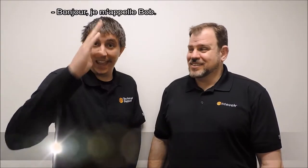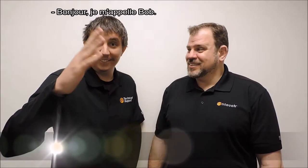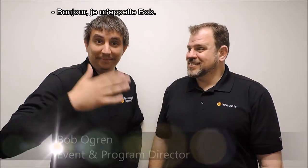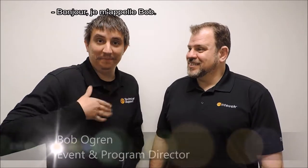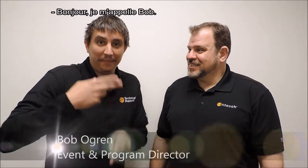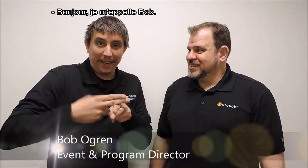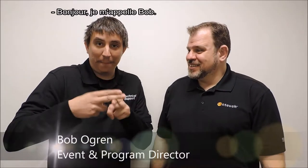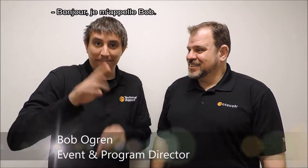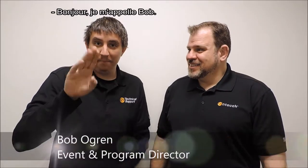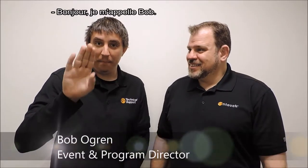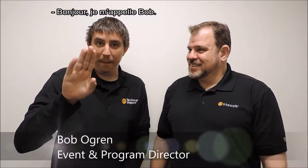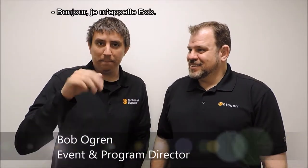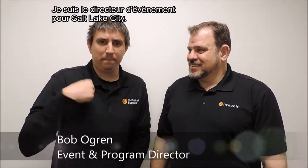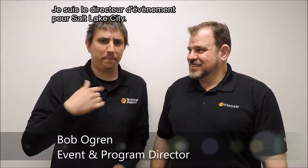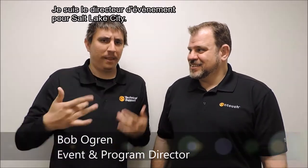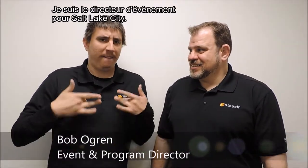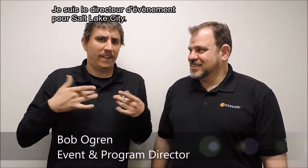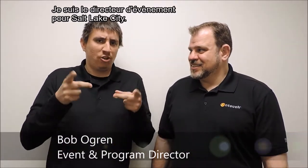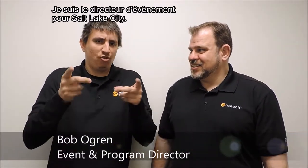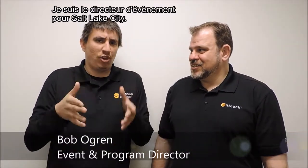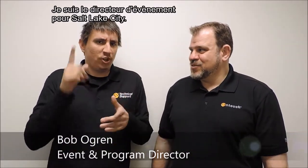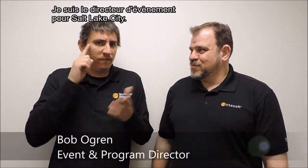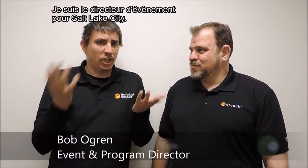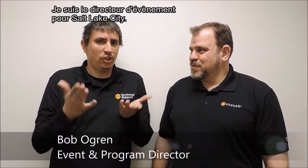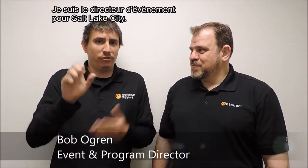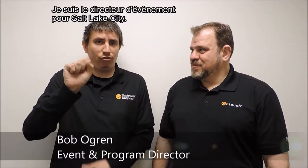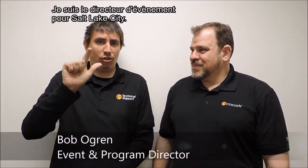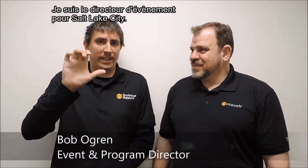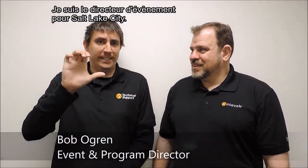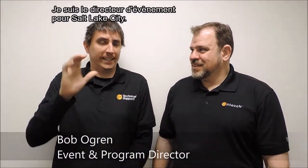DIRECTEUR DE ÉVÉNEMENT ET PROGRAMME